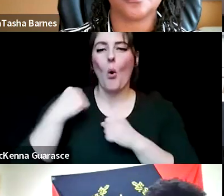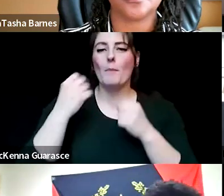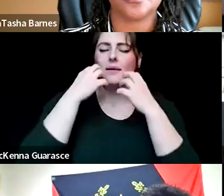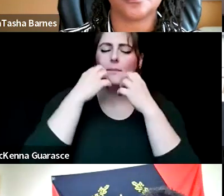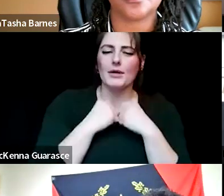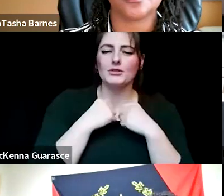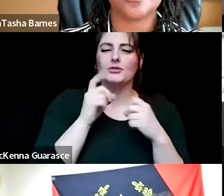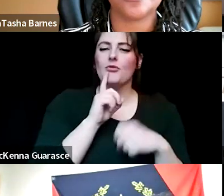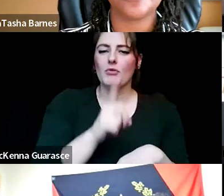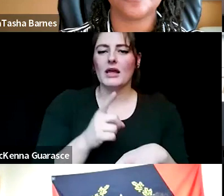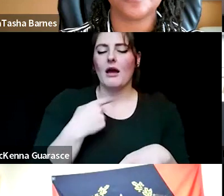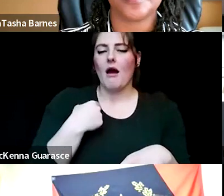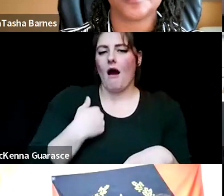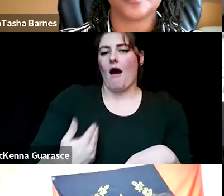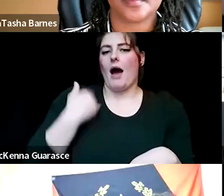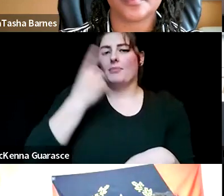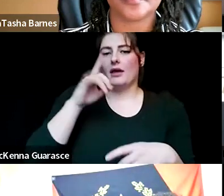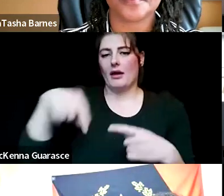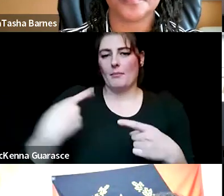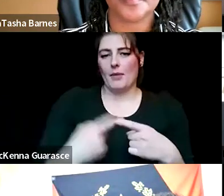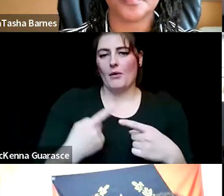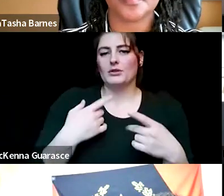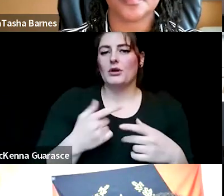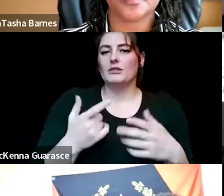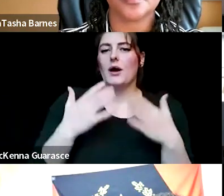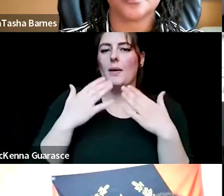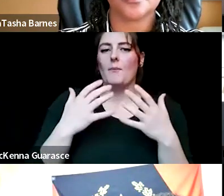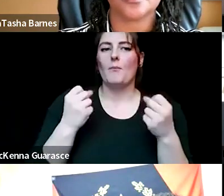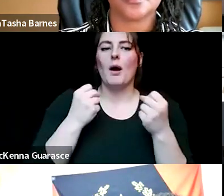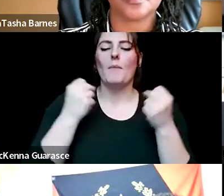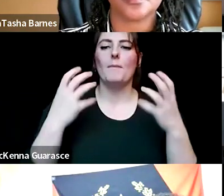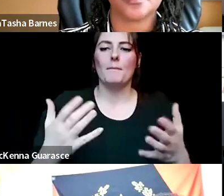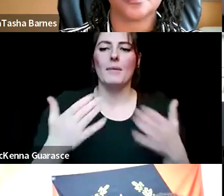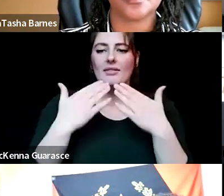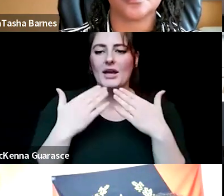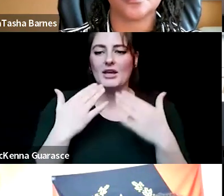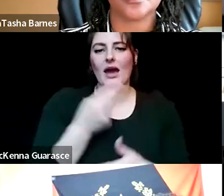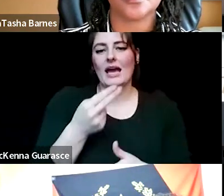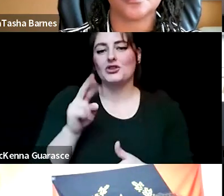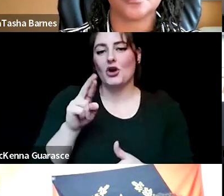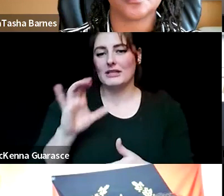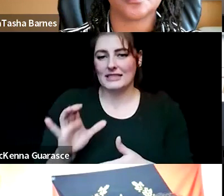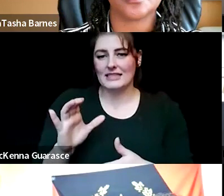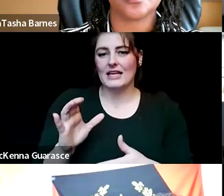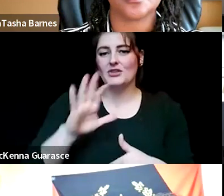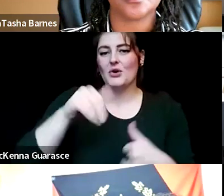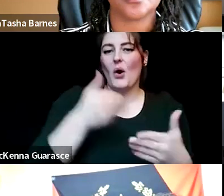Solo quiero agradecerles en nombre de HHRC, Centro de Recursos y Hogares para Indigentes a todos los panelistas